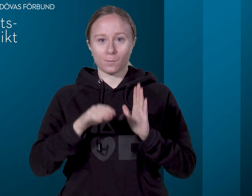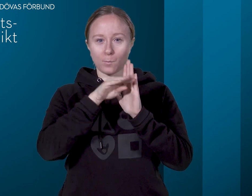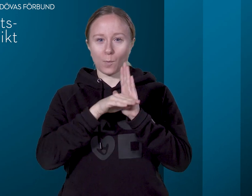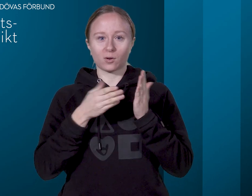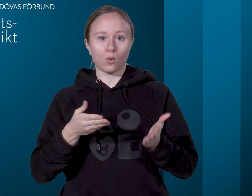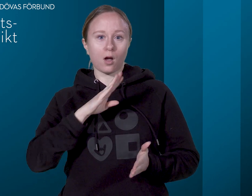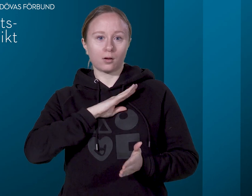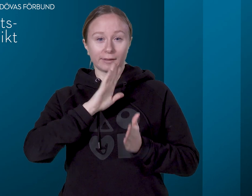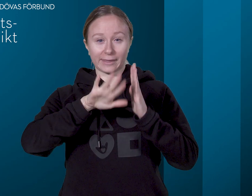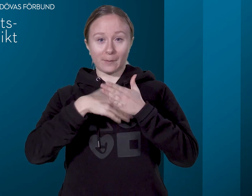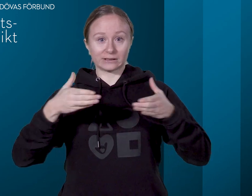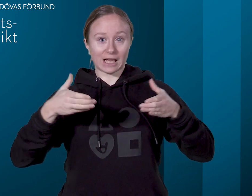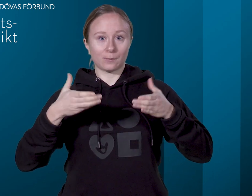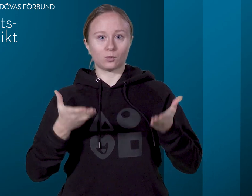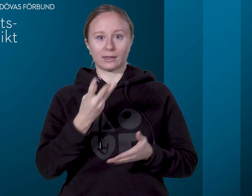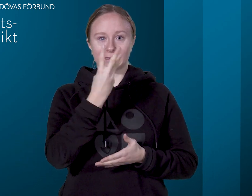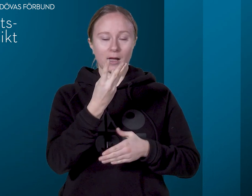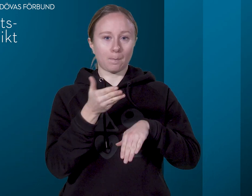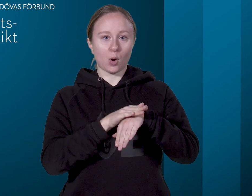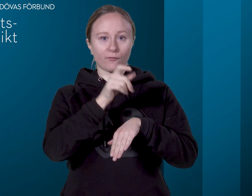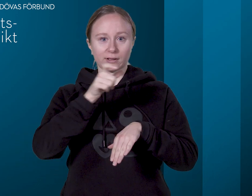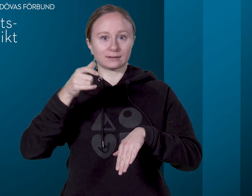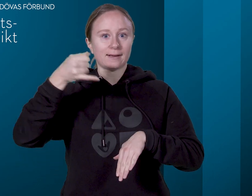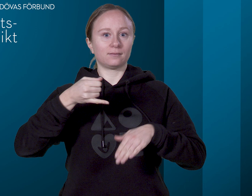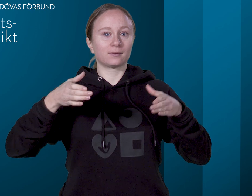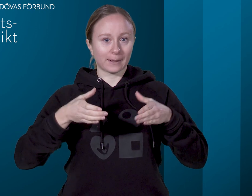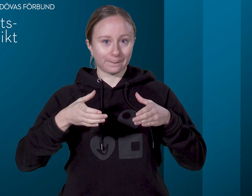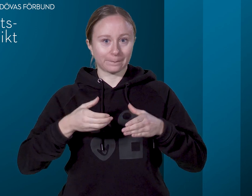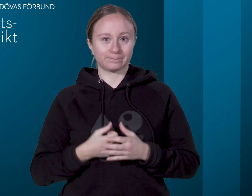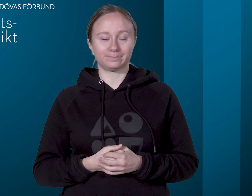Programmet har nu tre professionella i sitt teckenspråksteam.